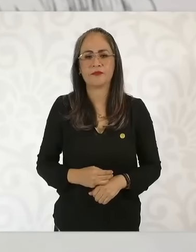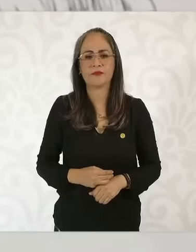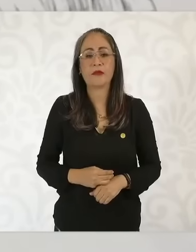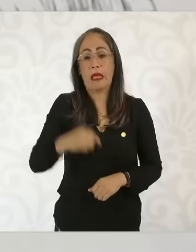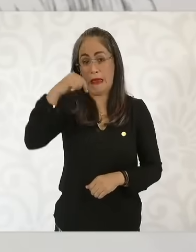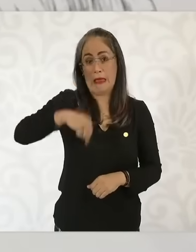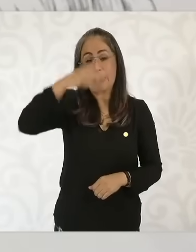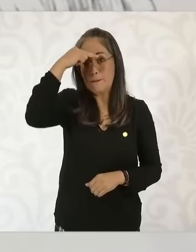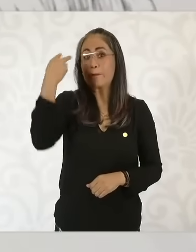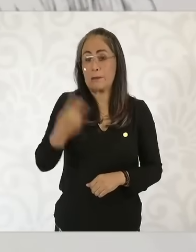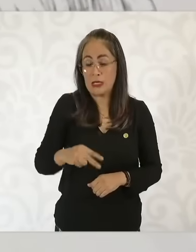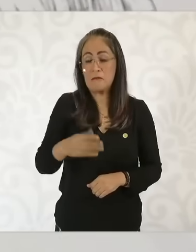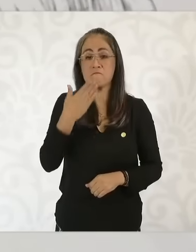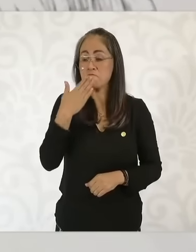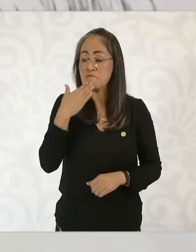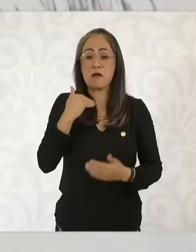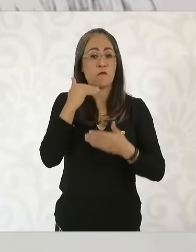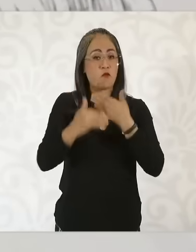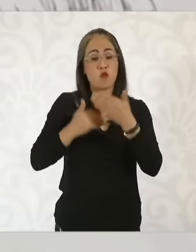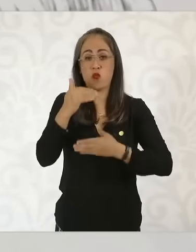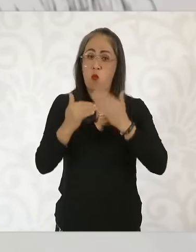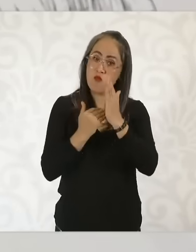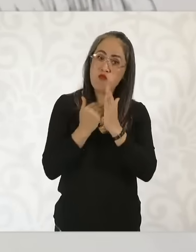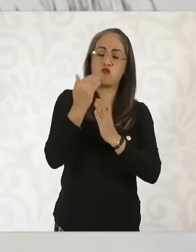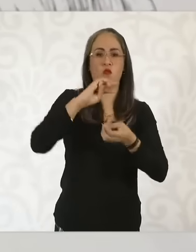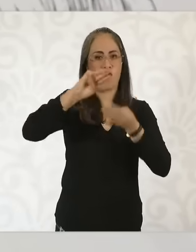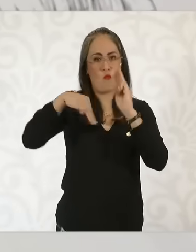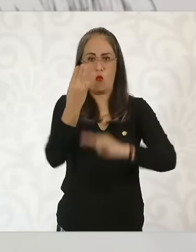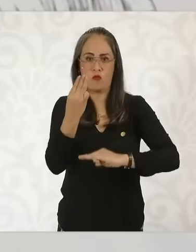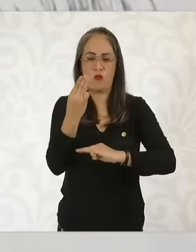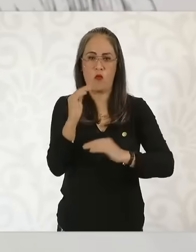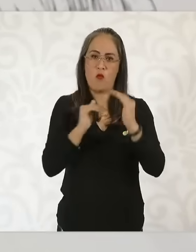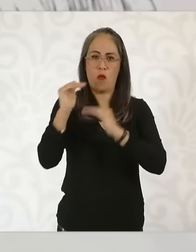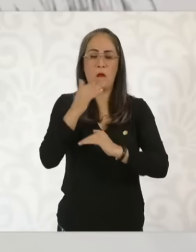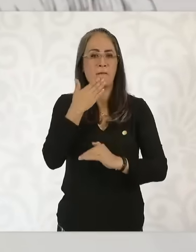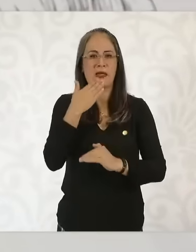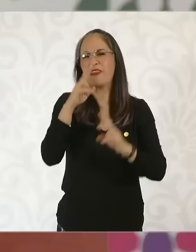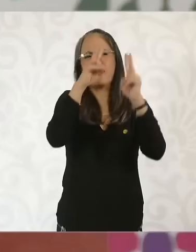en términos del progresismo mundial. Esos fueron temas distintos los que se trataron y pues fue más